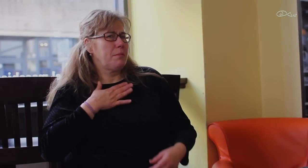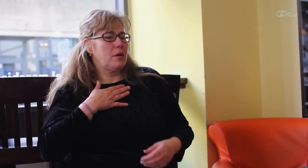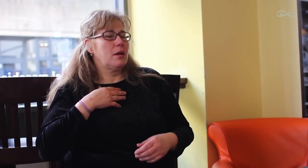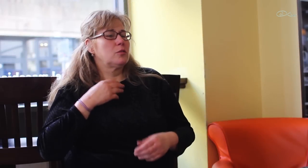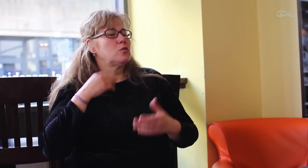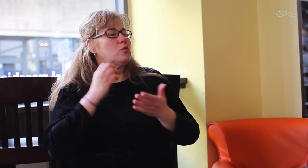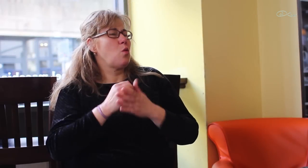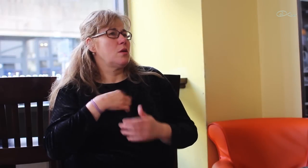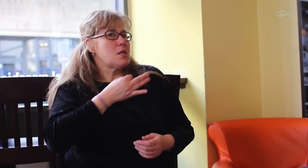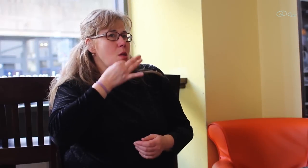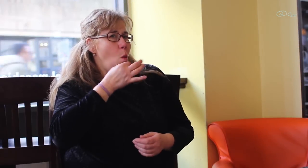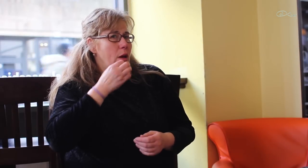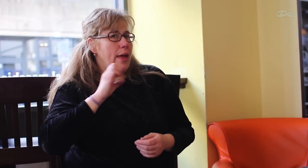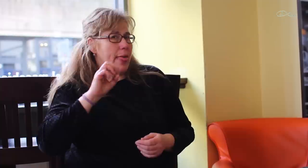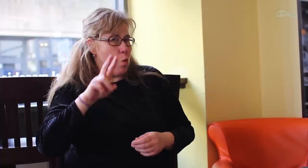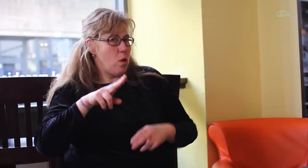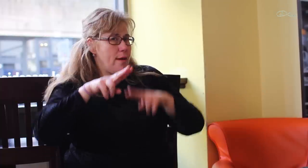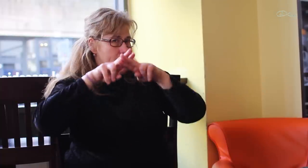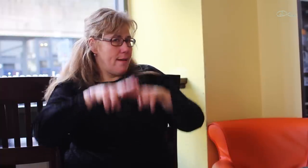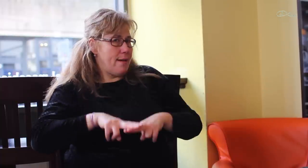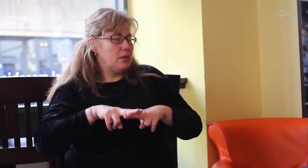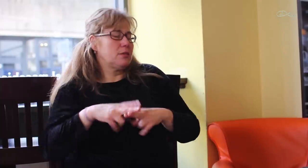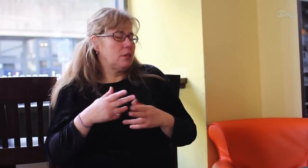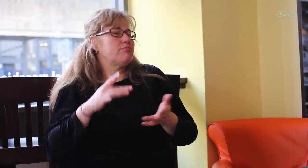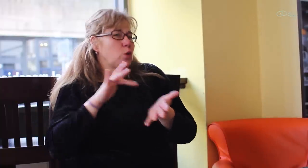Ich bekomme schon lang die EU-Rente, weil ich das Usher-Syndrom habe.